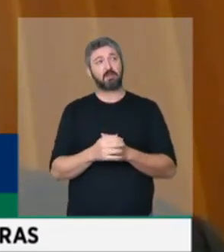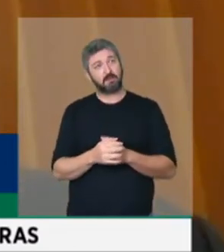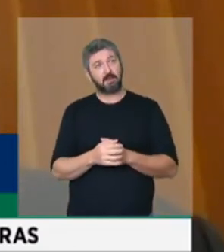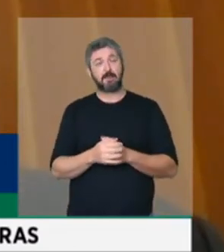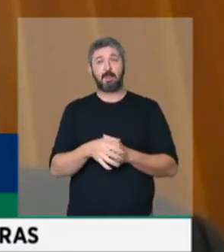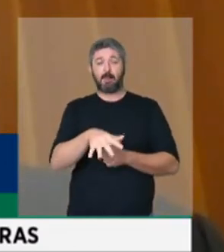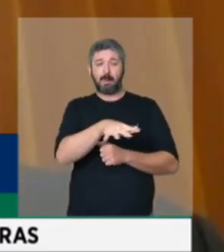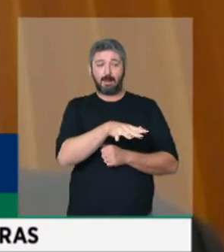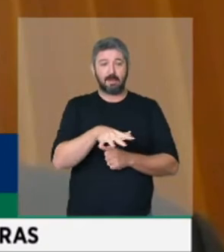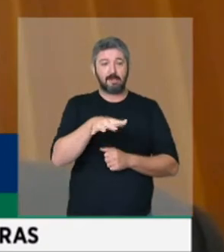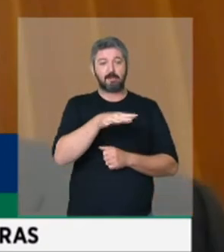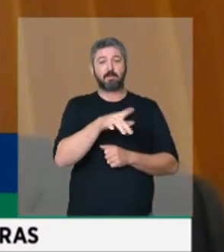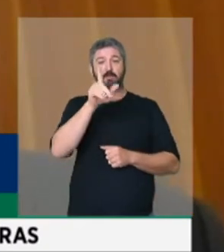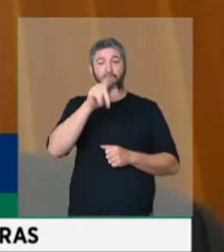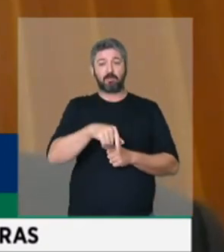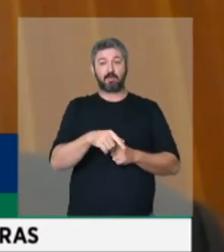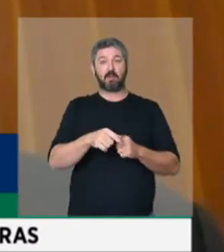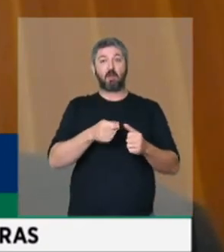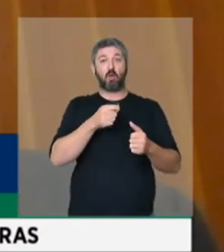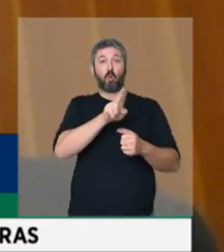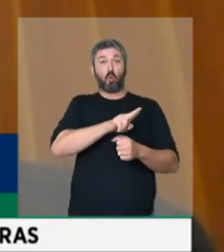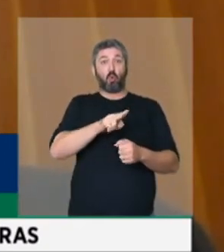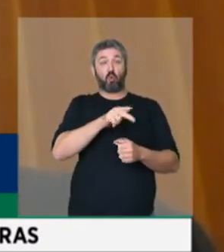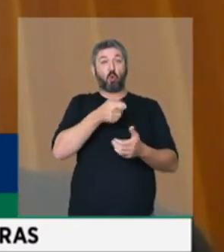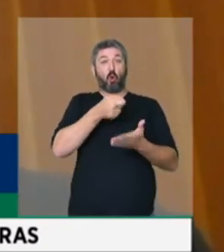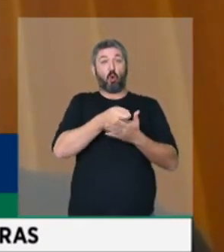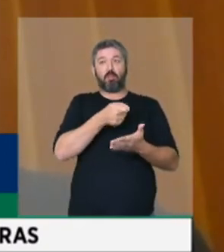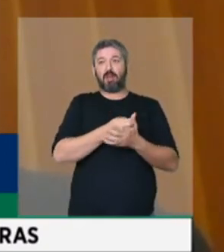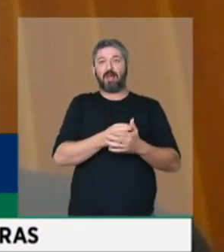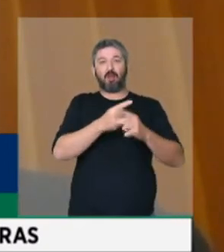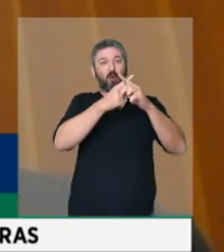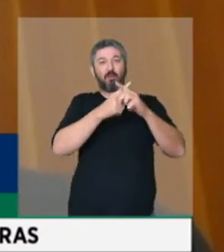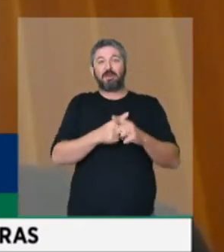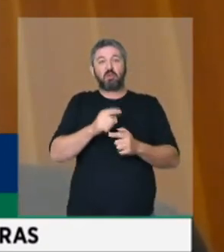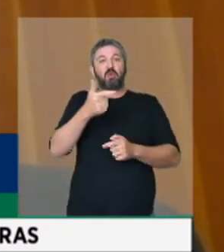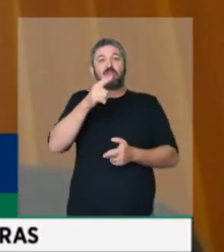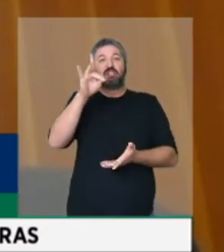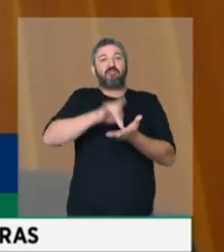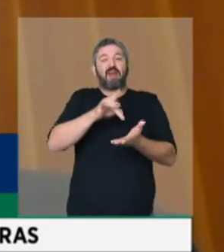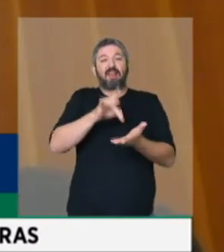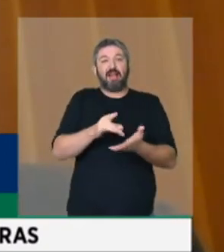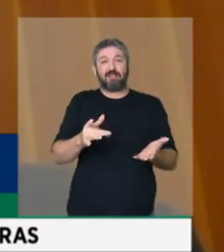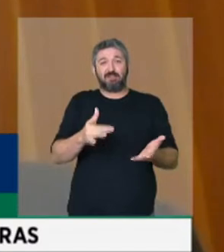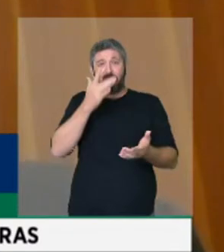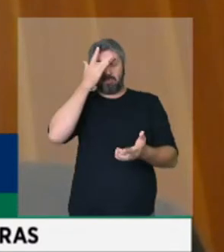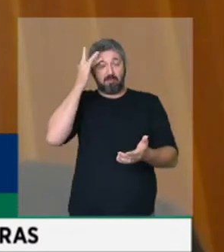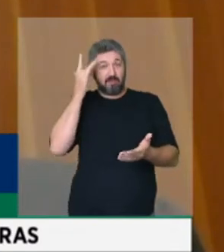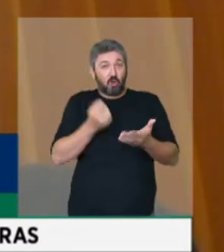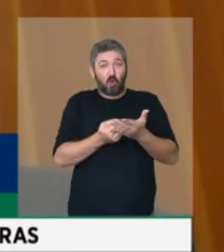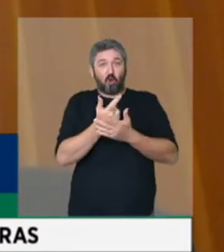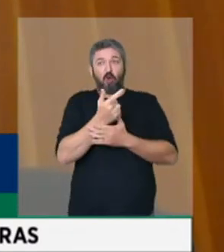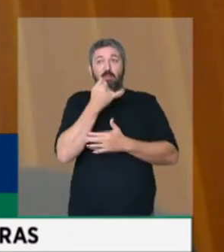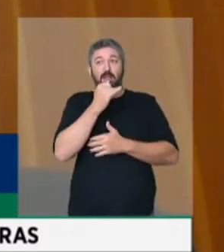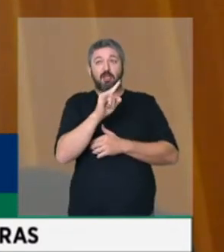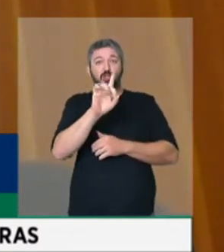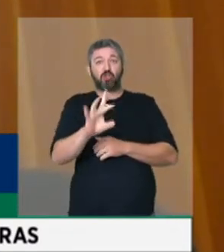[PRESIDENTE]: MINORIA. -- [DEPUTADO]: PRESIDENTE, QUERO APROVEITAR ESTE MINUTO PRA TRAZER CENTRAIS ESSE DEBATE. PRIVATIZAR UM SETOR ESSENCIAL